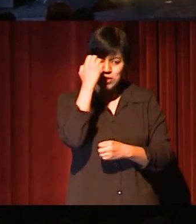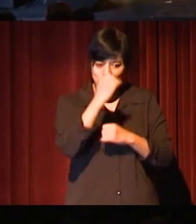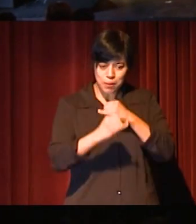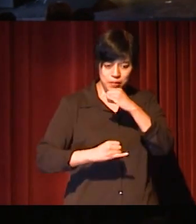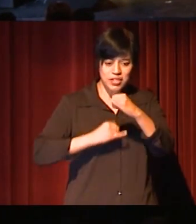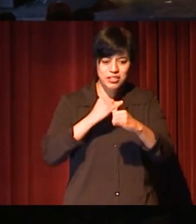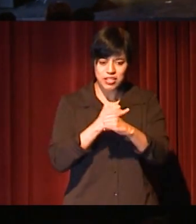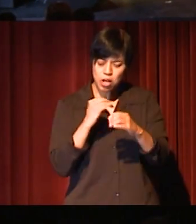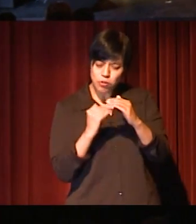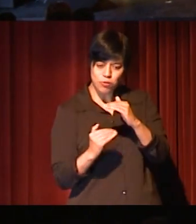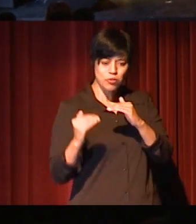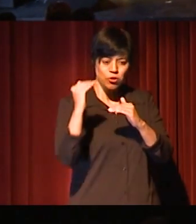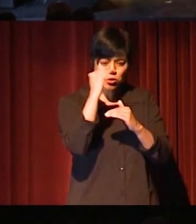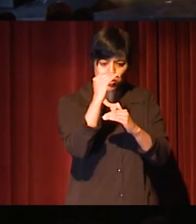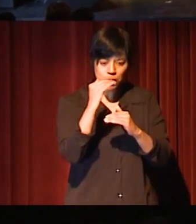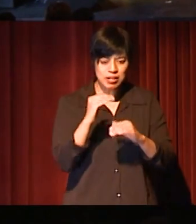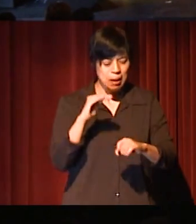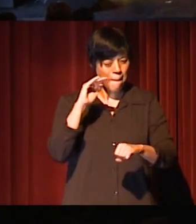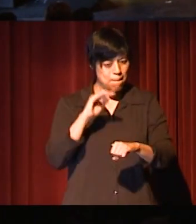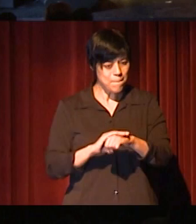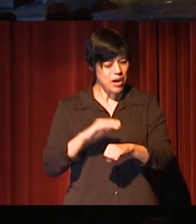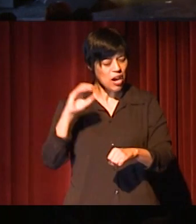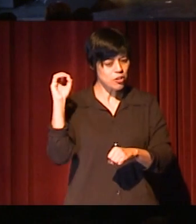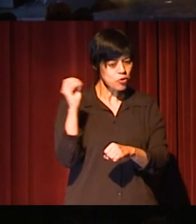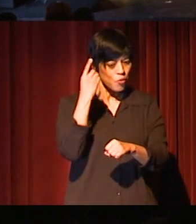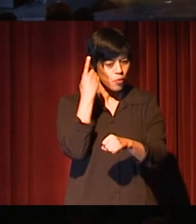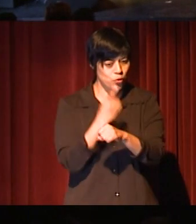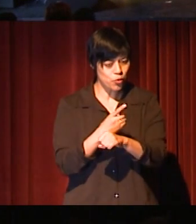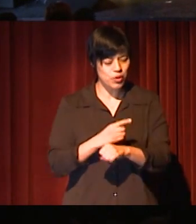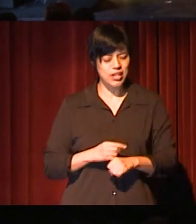que haya mayores oportunidades y más inversiones,